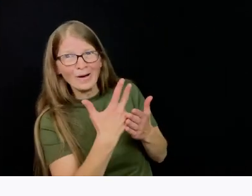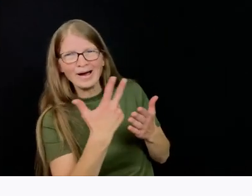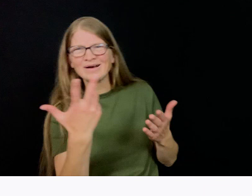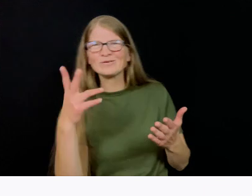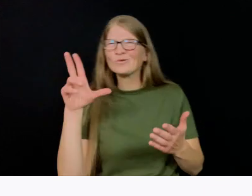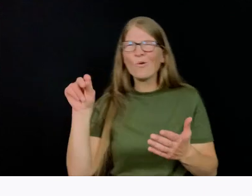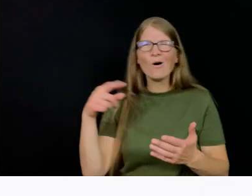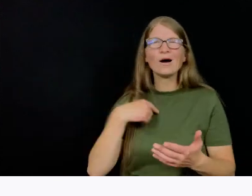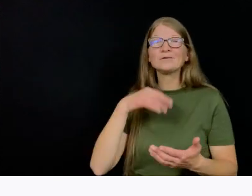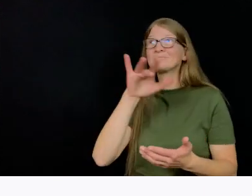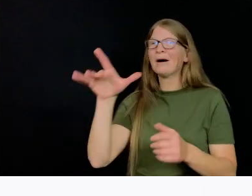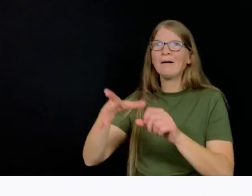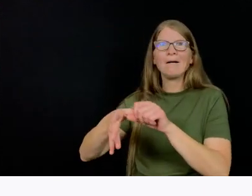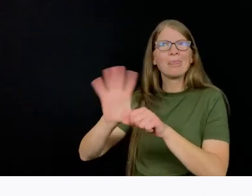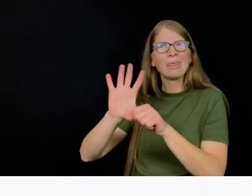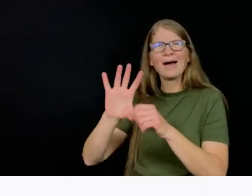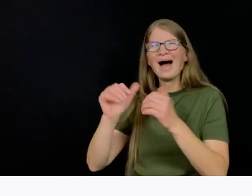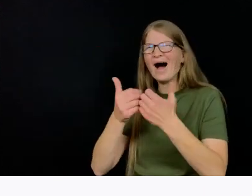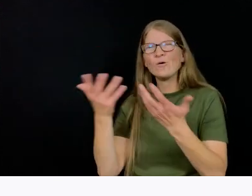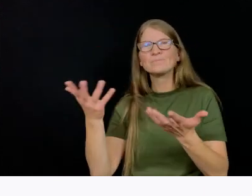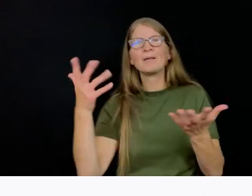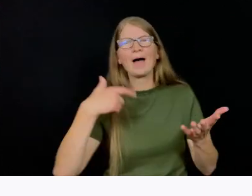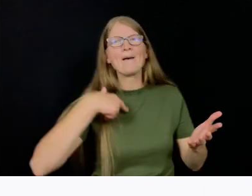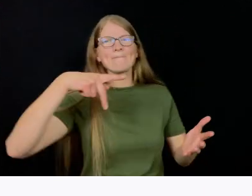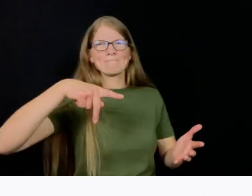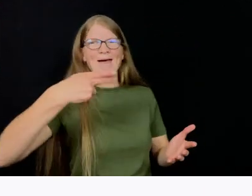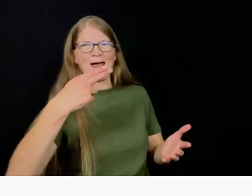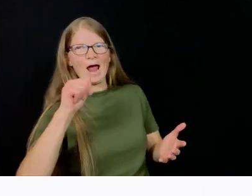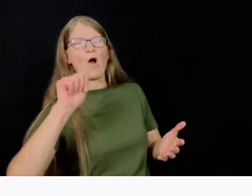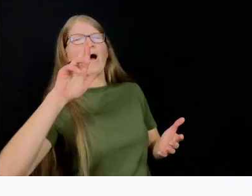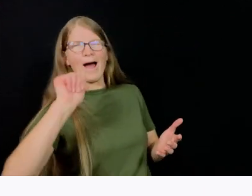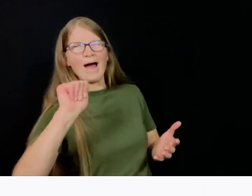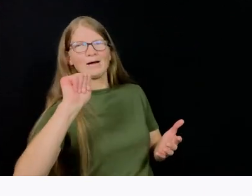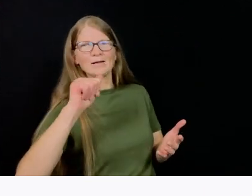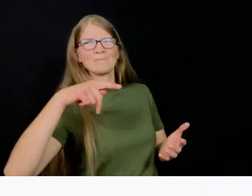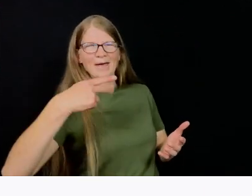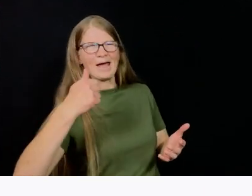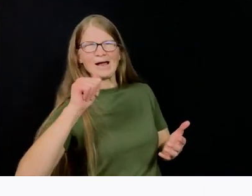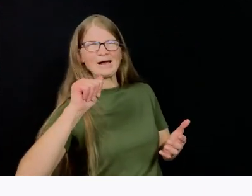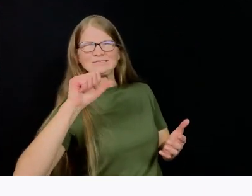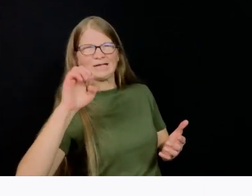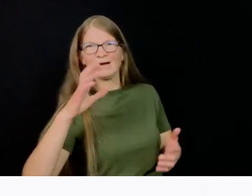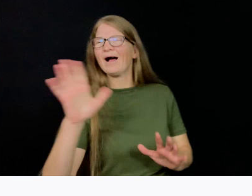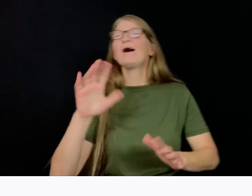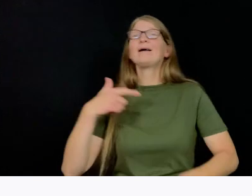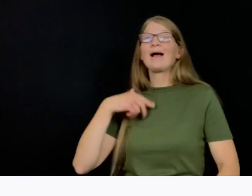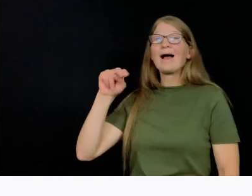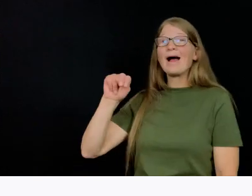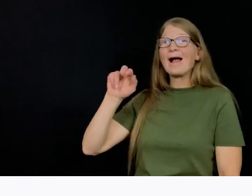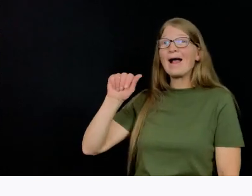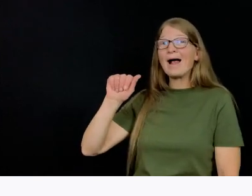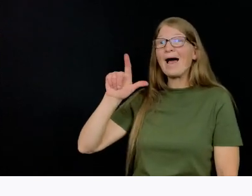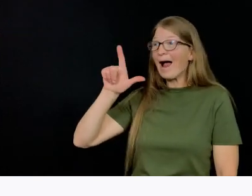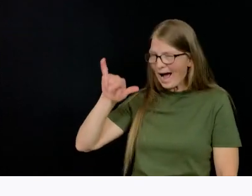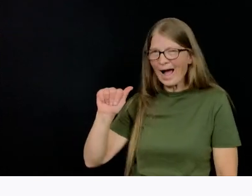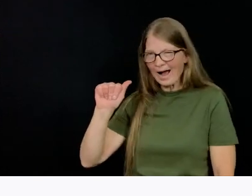[كيف نقوم بتهجئة كلمة paraphernalia] >> كاثي: لم أشارك مطلقًا في مسابقات التهجئة عندما كنت طفلة [كيف نقوم بتهجئة كلمة paraphernalia] >> كاثي: P-A-R-A-P-H-E-R برابهكار: N-A-L-I-A